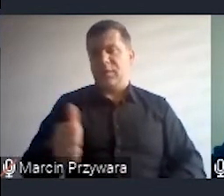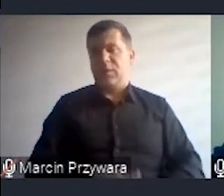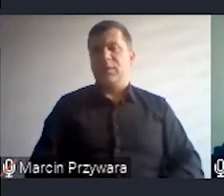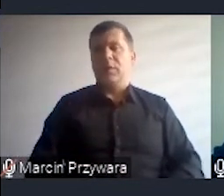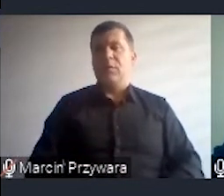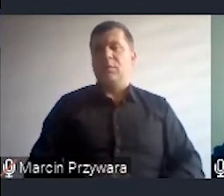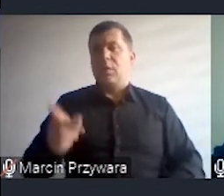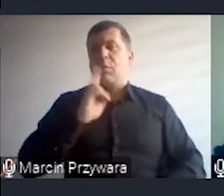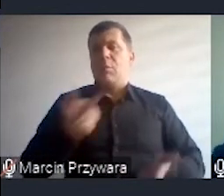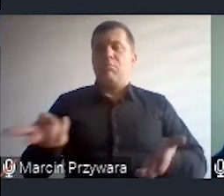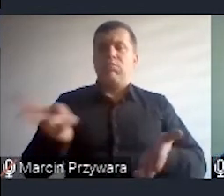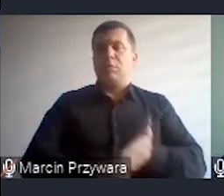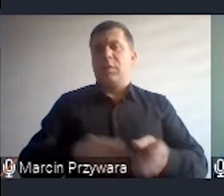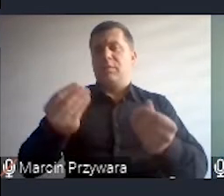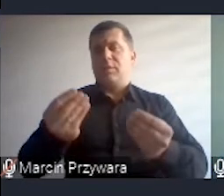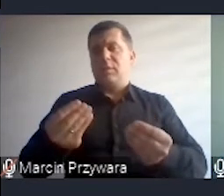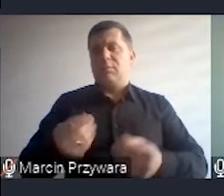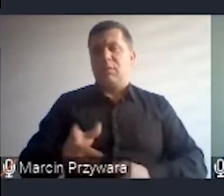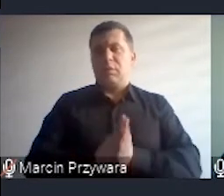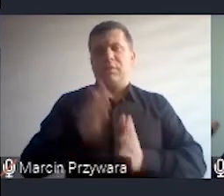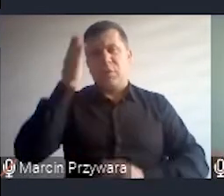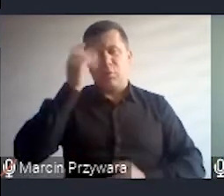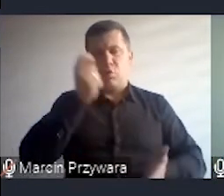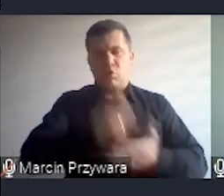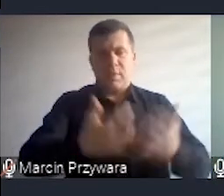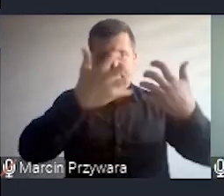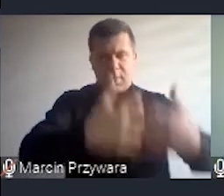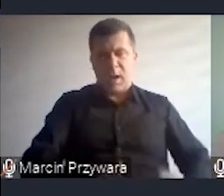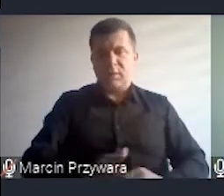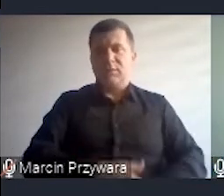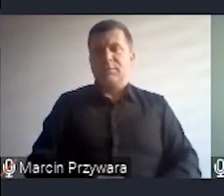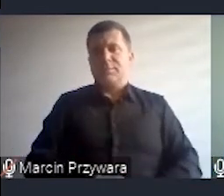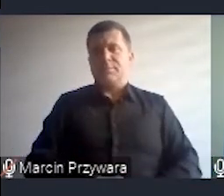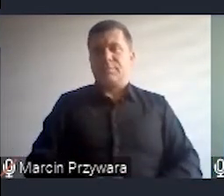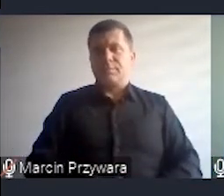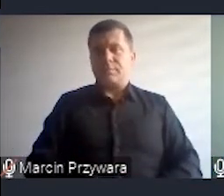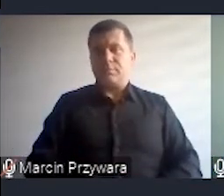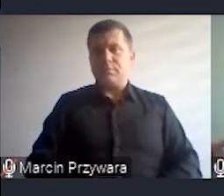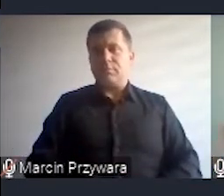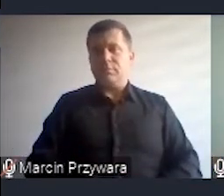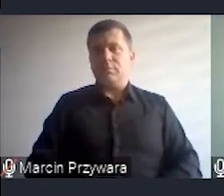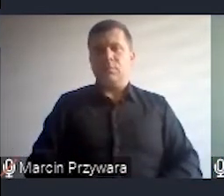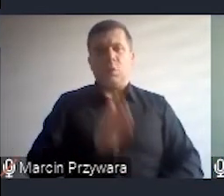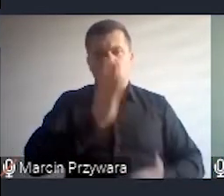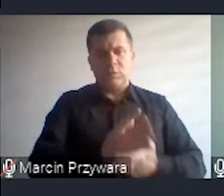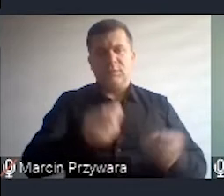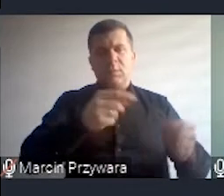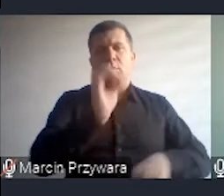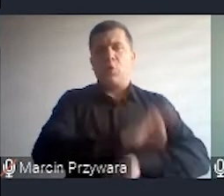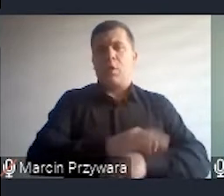To jest podwójne finansowanie. Wyobraźcie sonie: kupujecie maszynę, która jest finansowana w projekcie